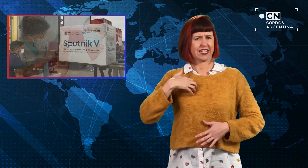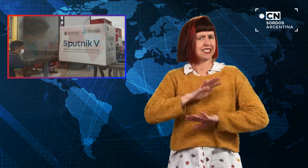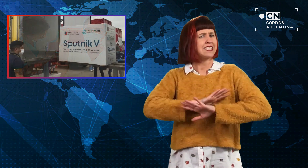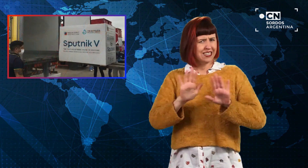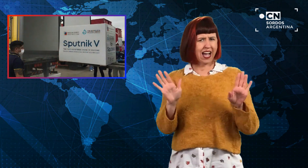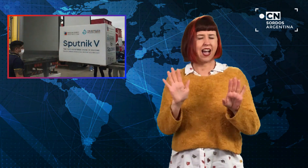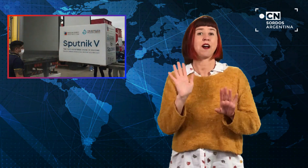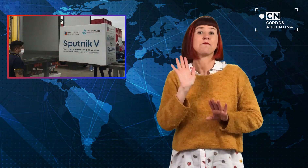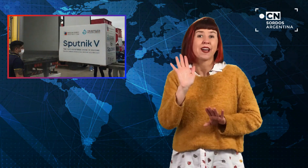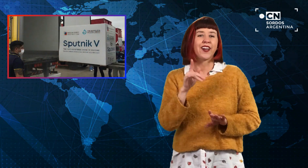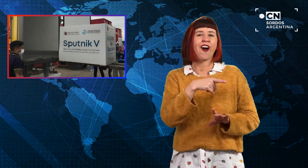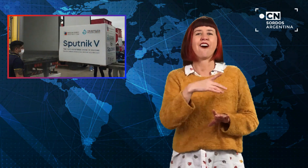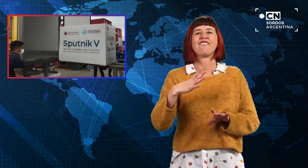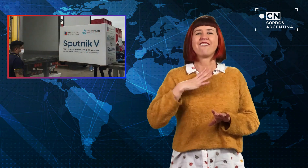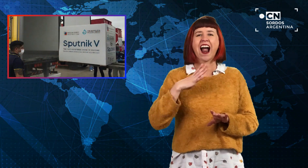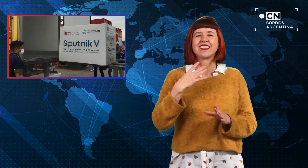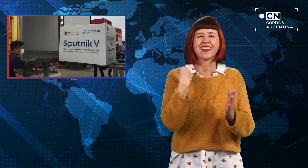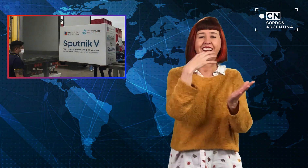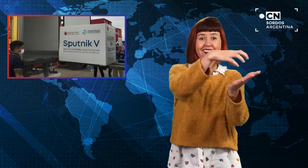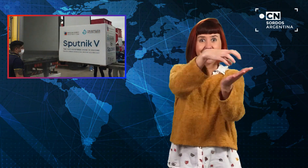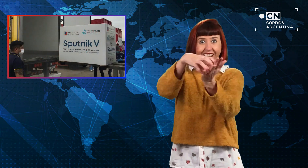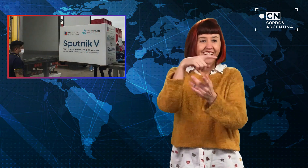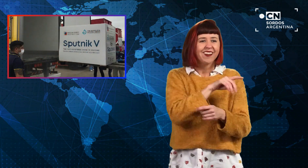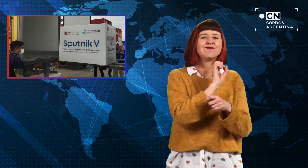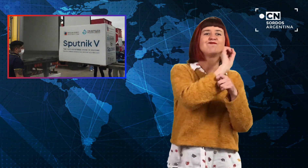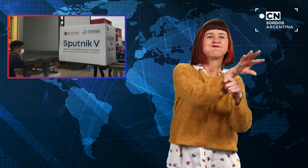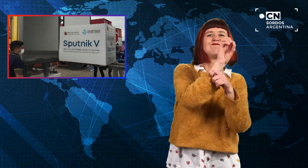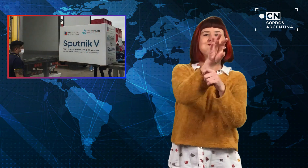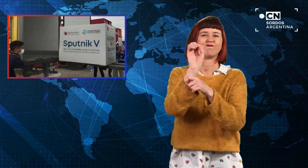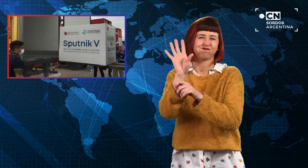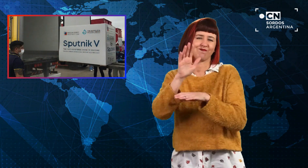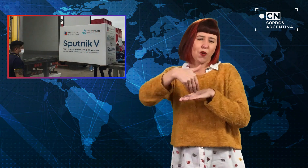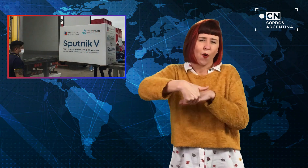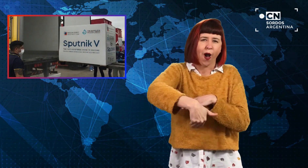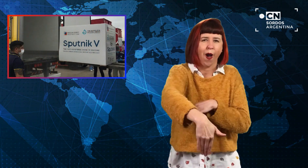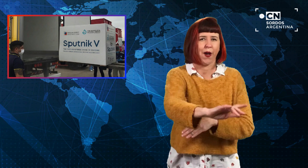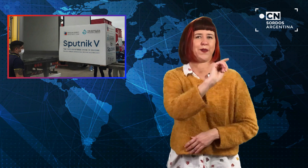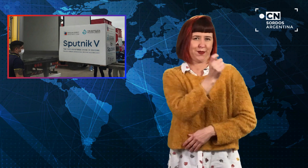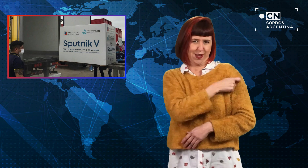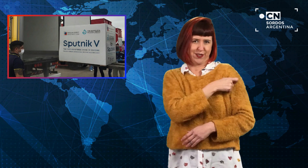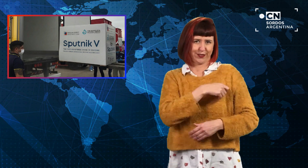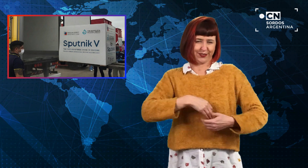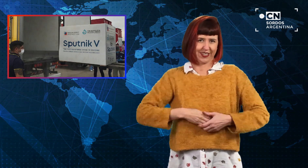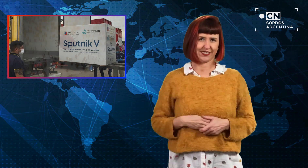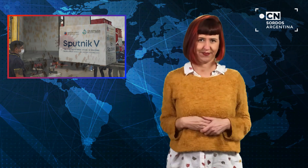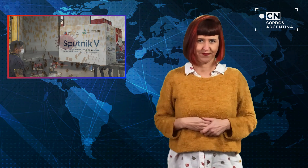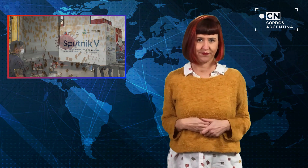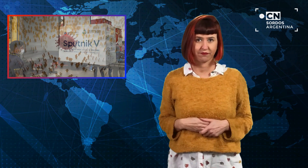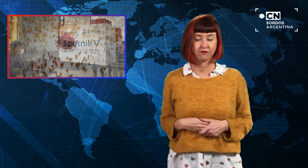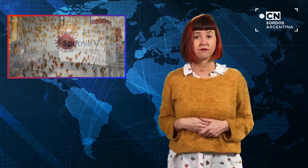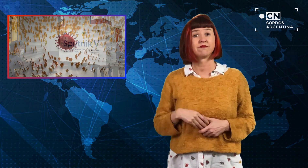la cual ya se realiza en Argentina, solo falta distribuirlas en los centros.